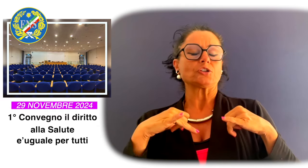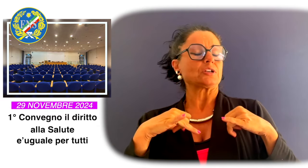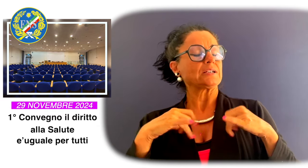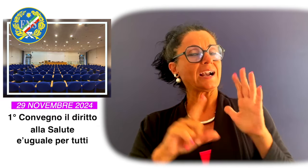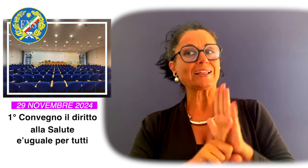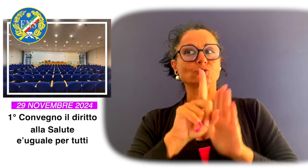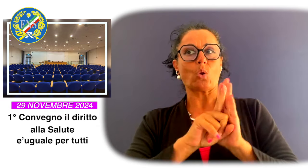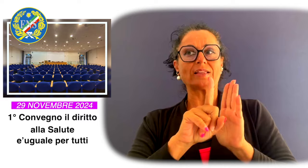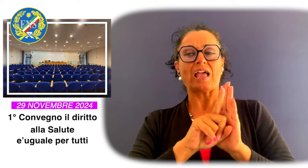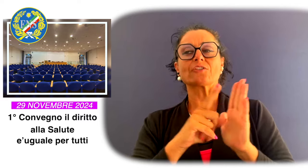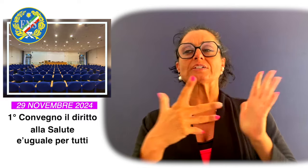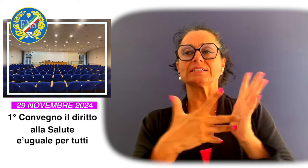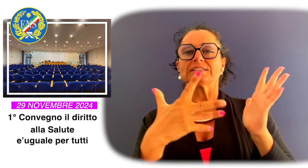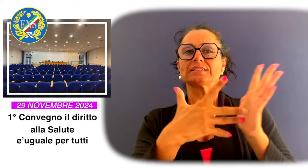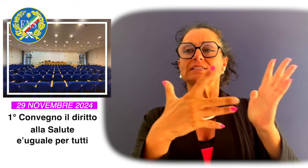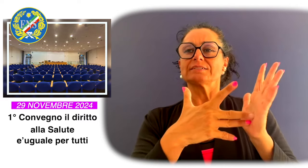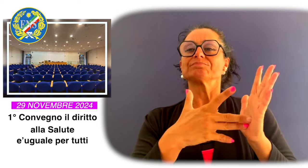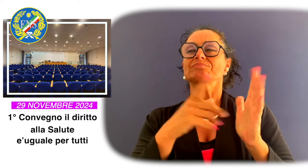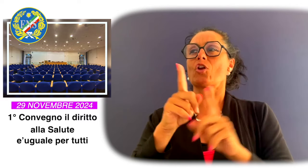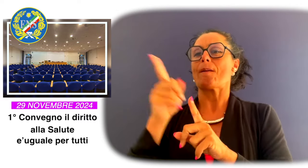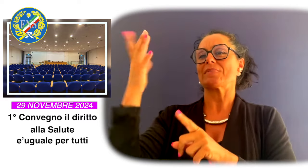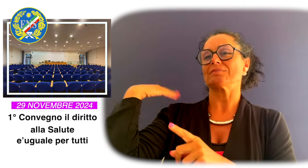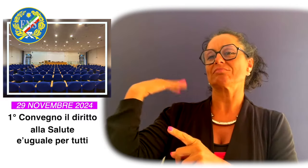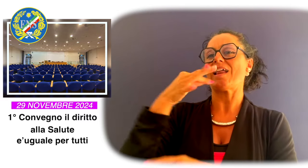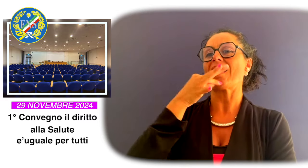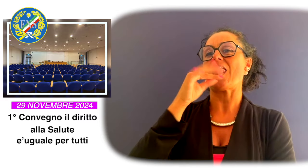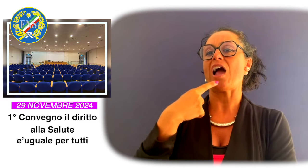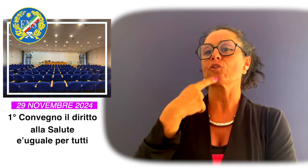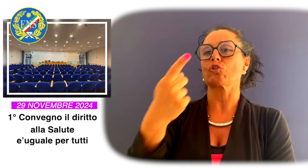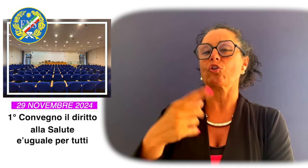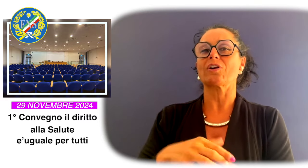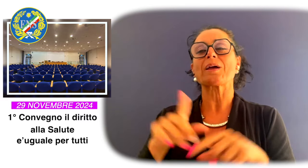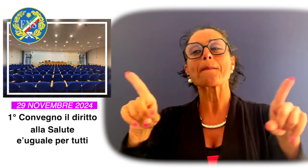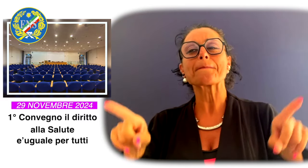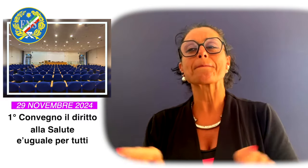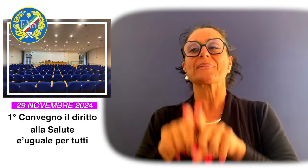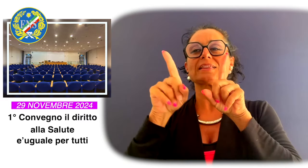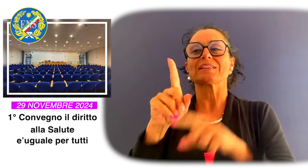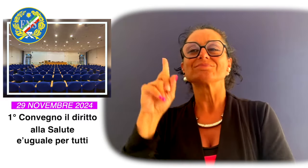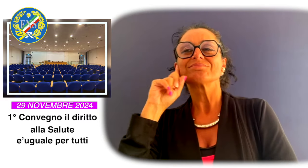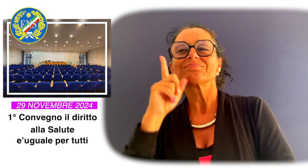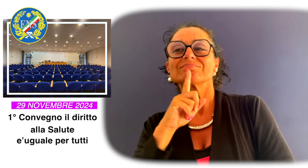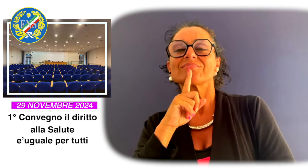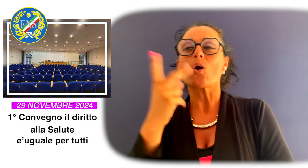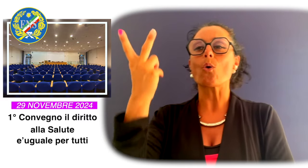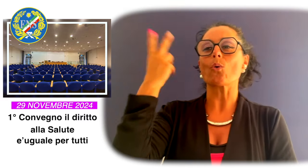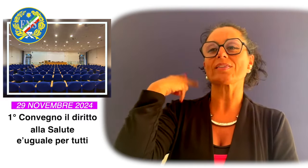i risultati evidenziano che ci sono innumerevoli difficoltà. Ho avuto modo di assistere al contributo di un relatore che sosteneva che le persone anziane sia